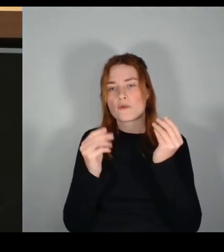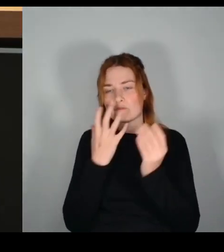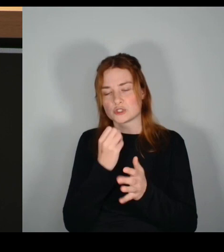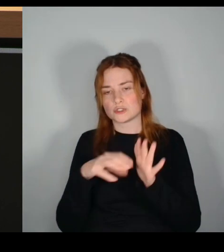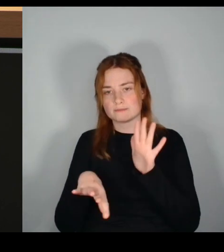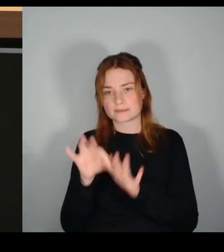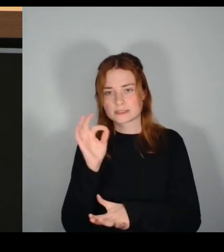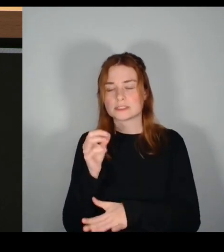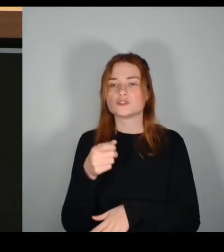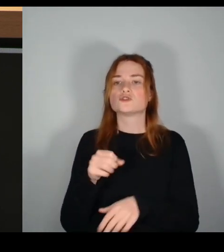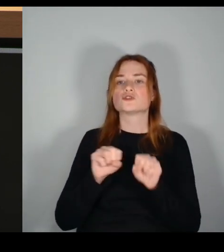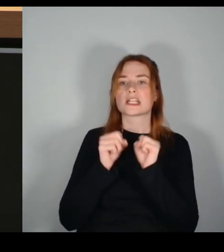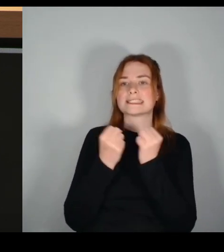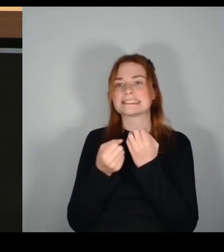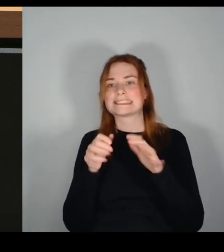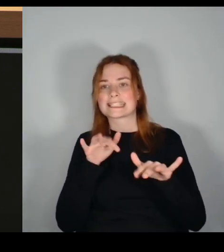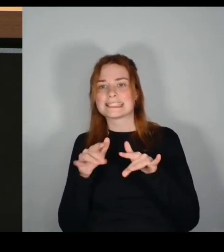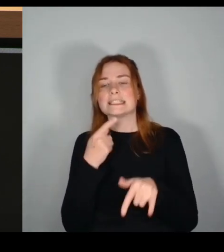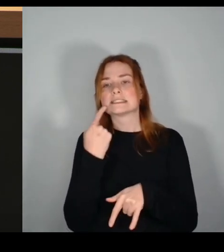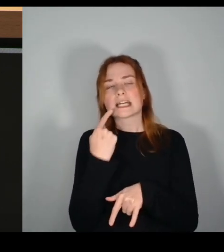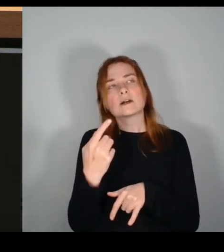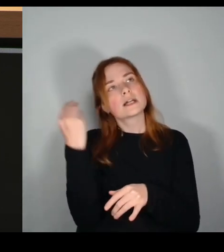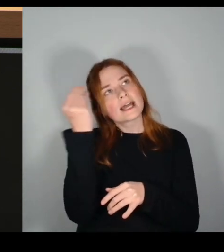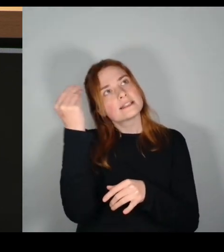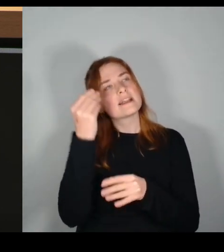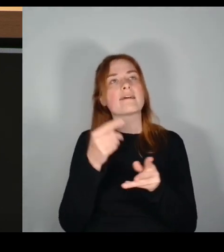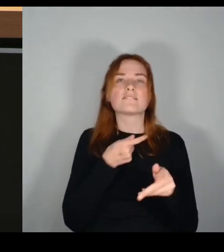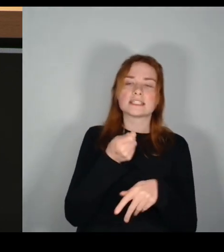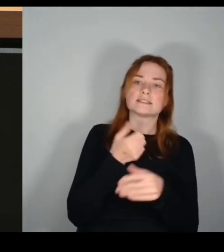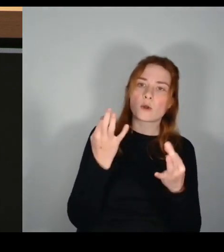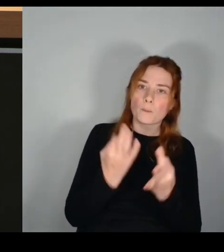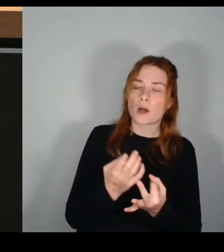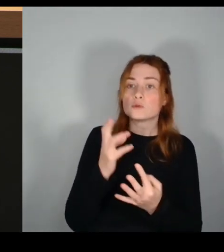Ja, auch ich denke, wir müssen hier verschiedene Finanztöpfe aus den Bereichen Stadtentwicklung Kultur und